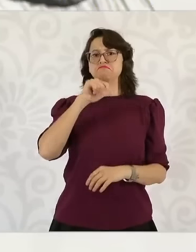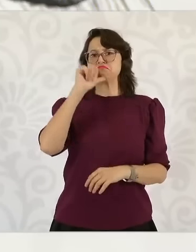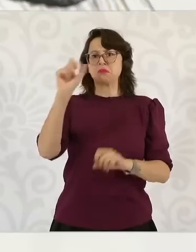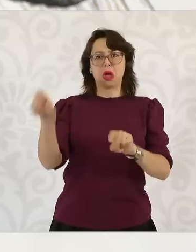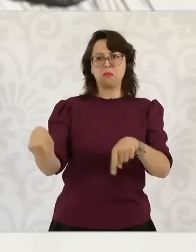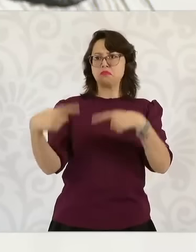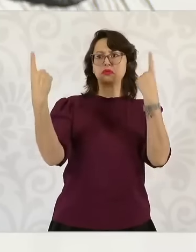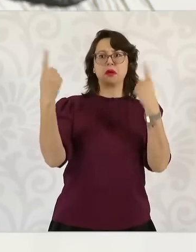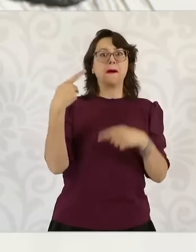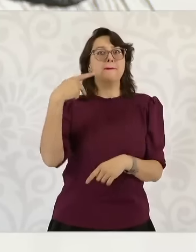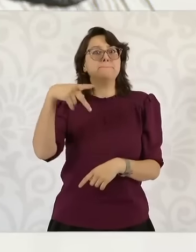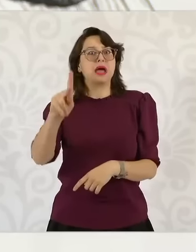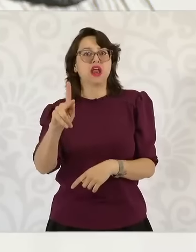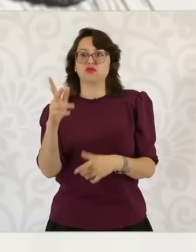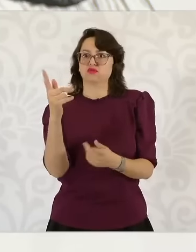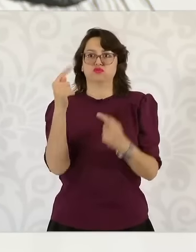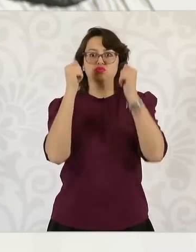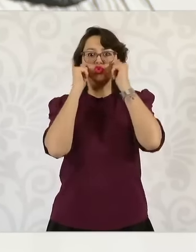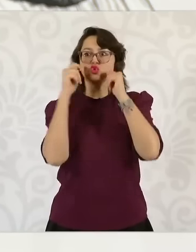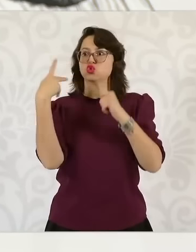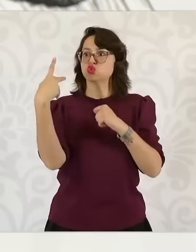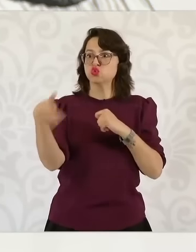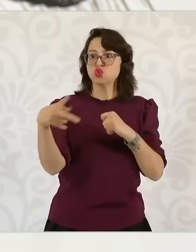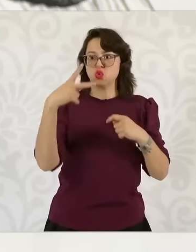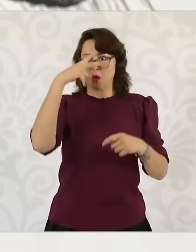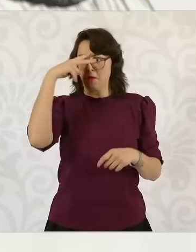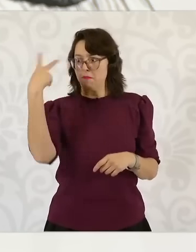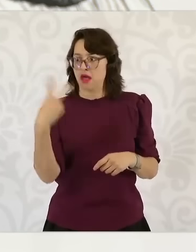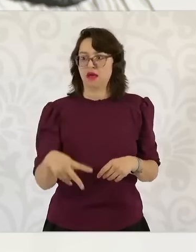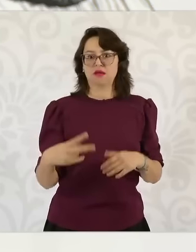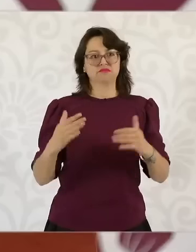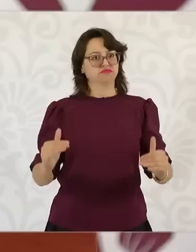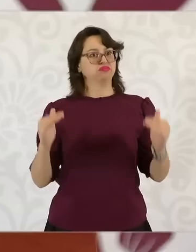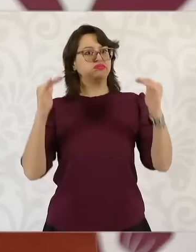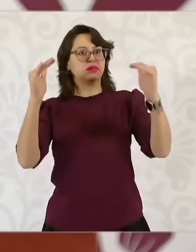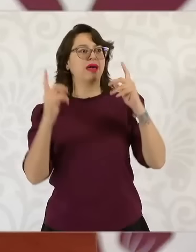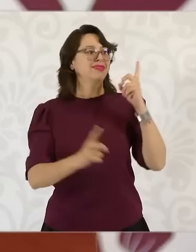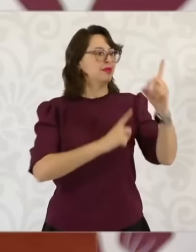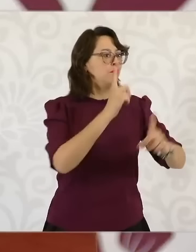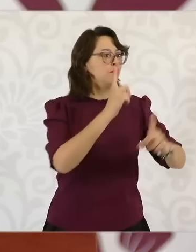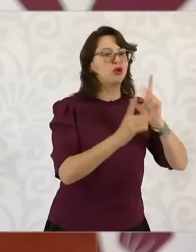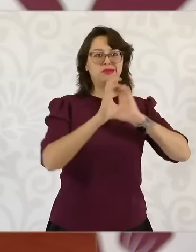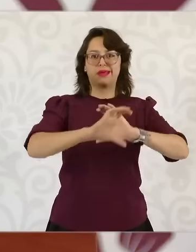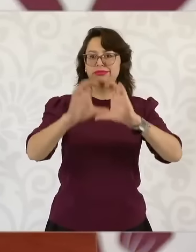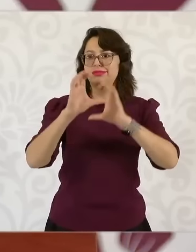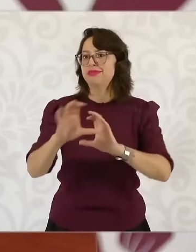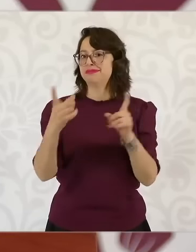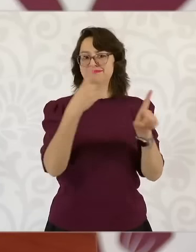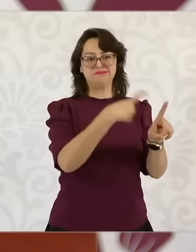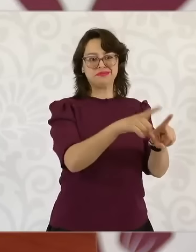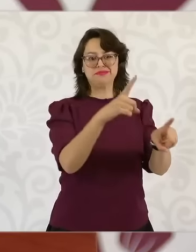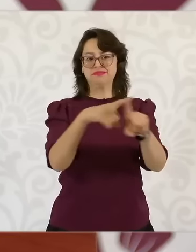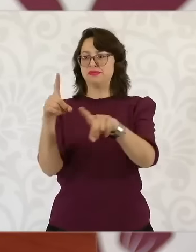nombre de nuestro país deportistas cantantes entonces pues siempre hay que estar agradecidos